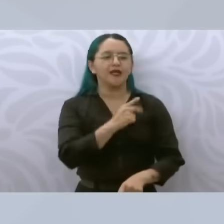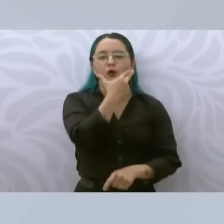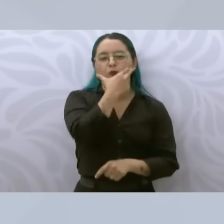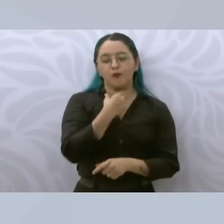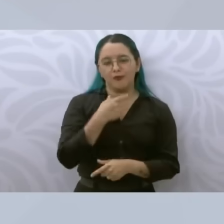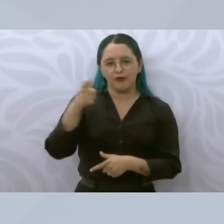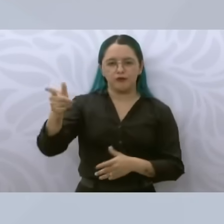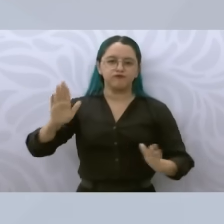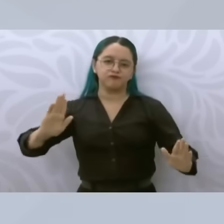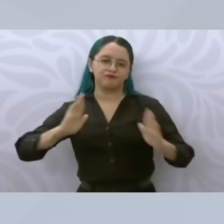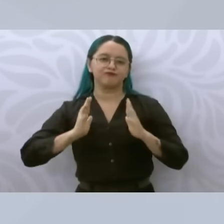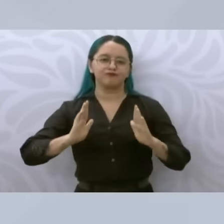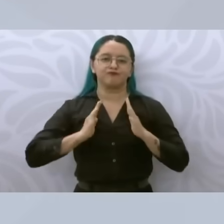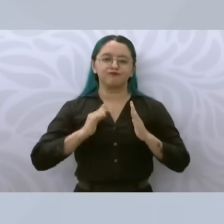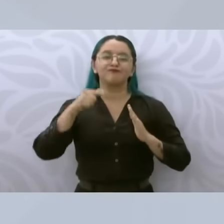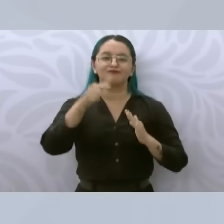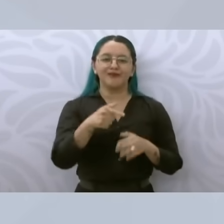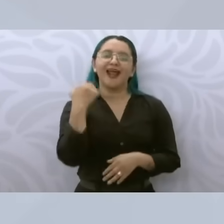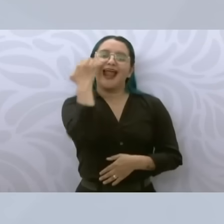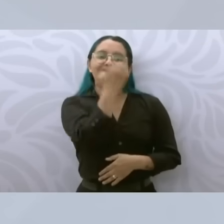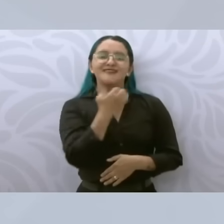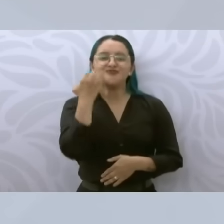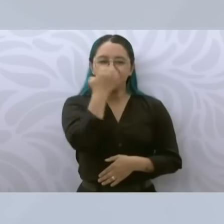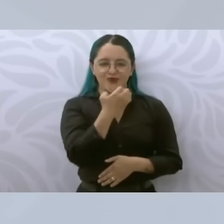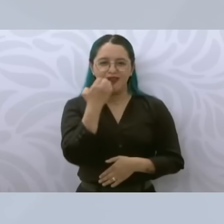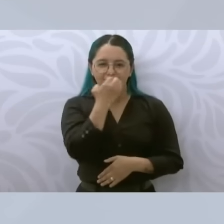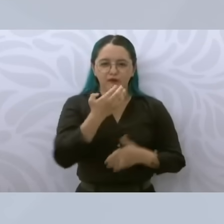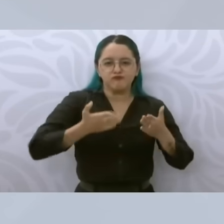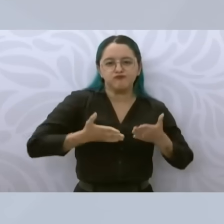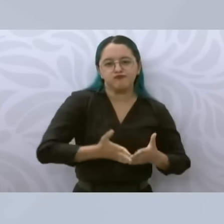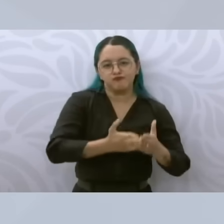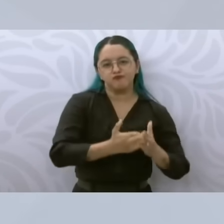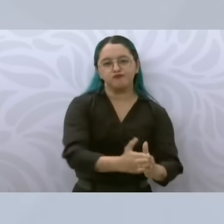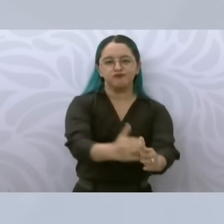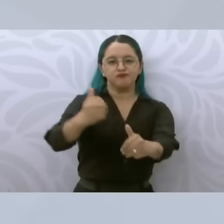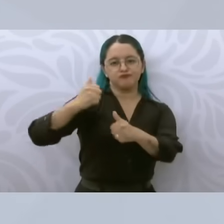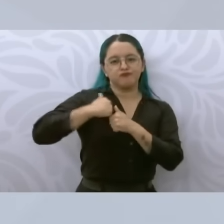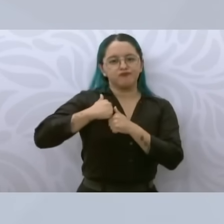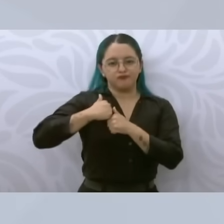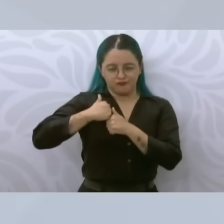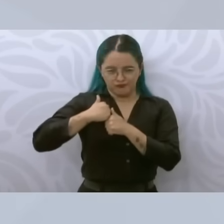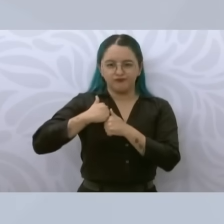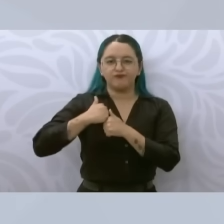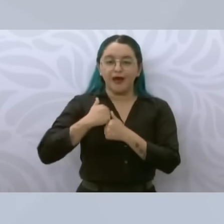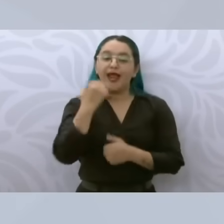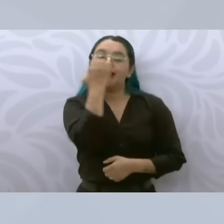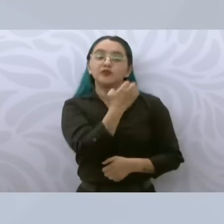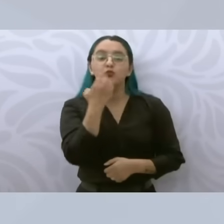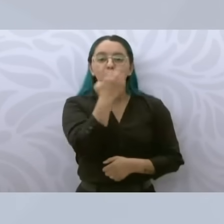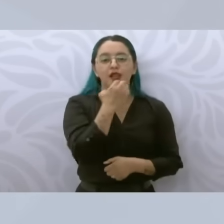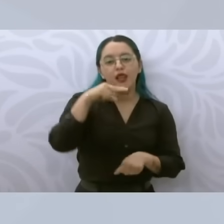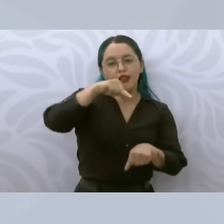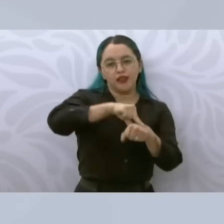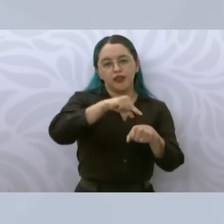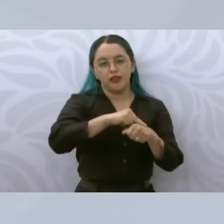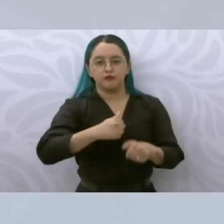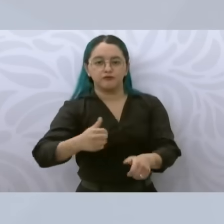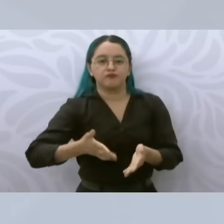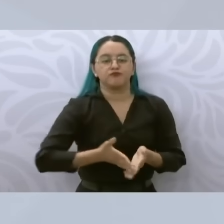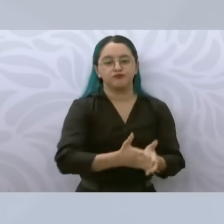cadetes de la heroica Escuela Naval Militar la Escuela Médico Naval y la Escuela de Enfermería